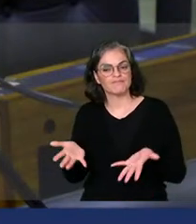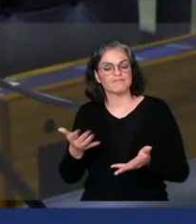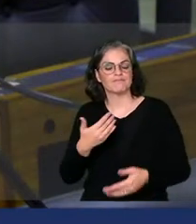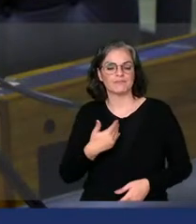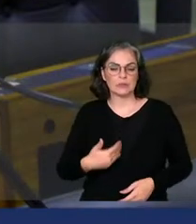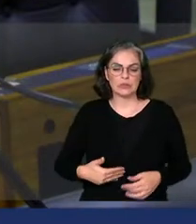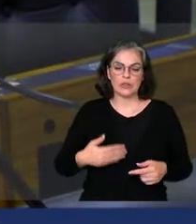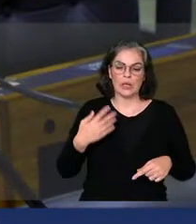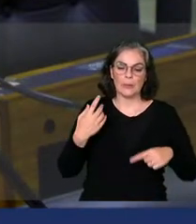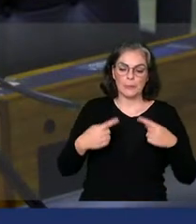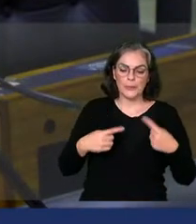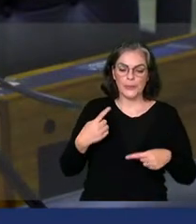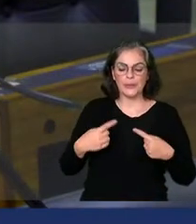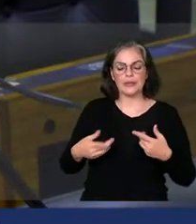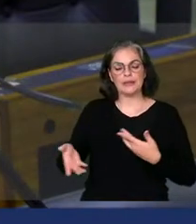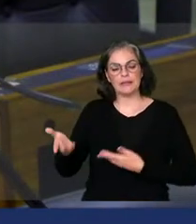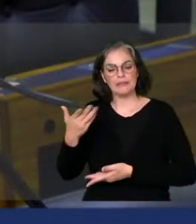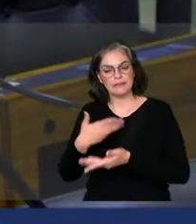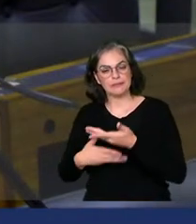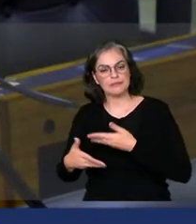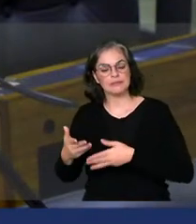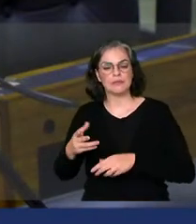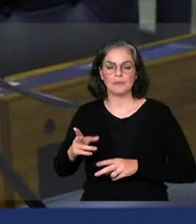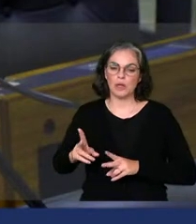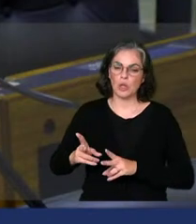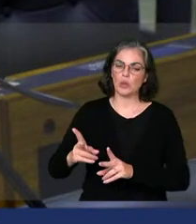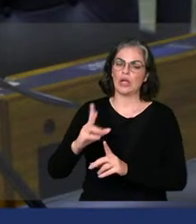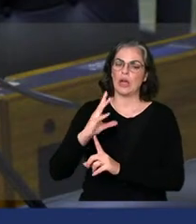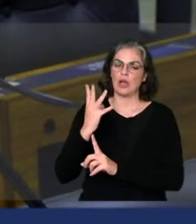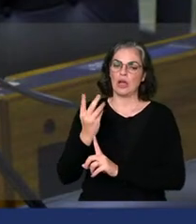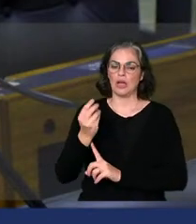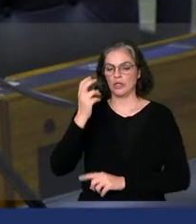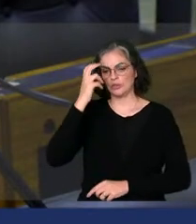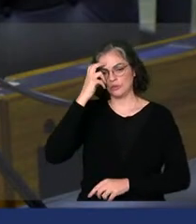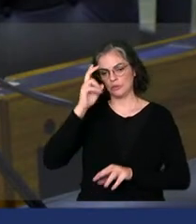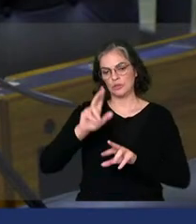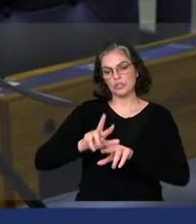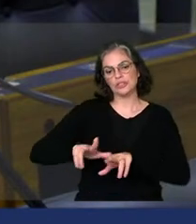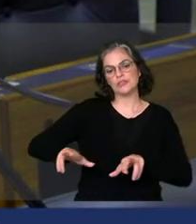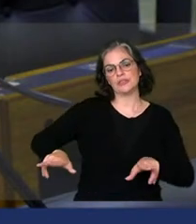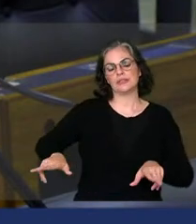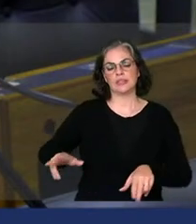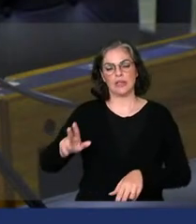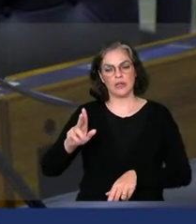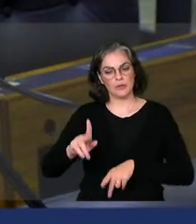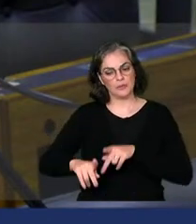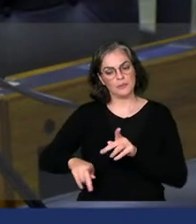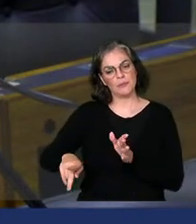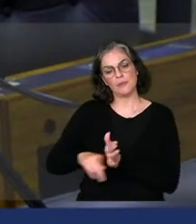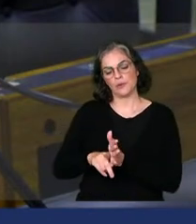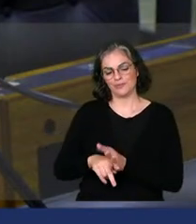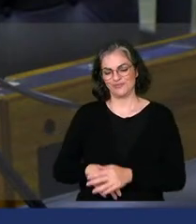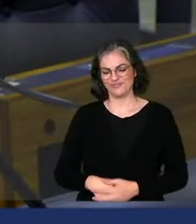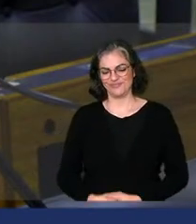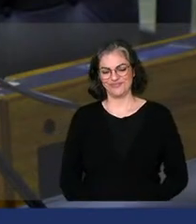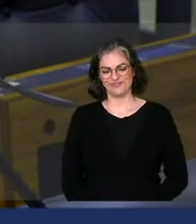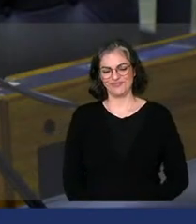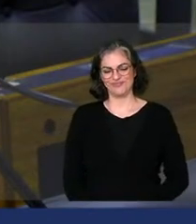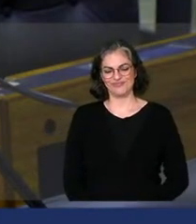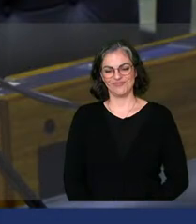É FUNDAMENTAL QUE AS POLÍTICAS PÚBLICAS POSSAM DIALOGAR E POSSAM DAR CONTINUIDADE A ARTE, A CULTURA, A DIVERSIDADE, DO NOSSO POVO BRASILEIRO. ENTÃO